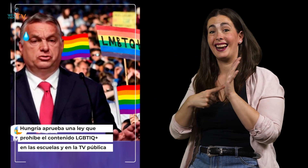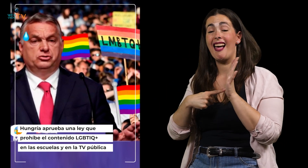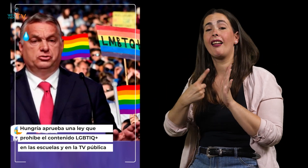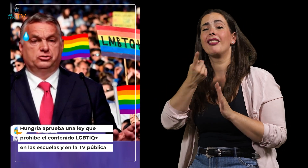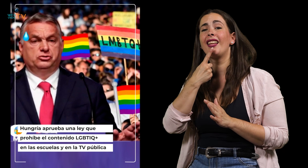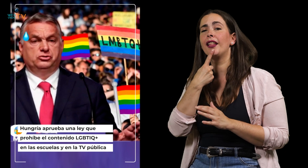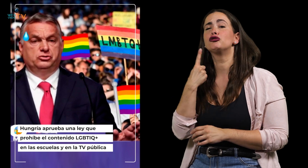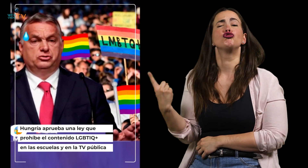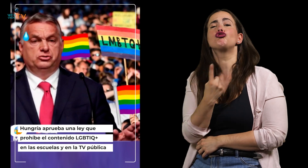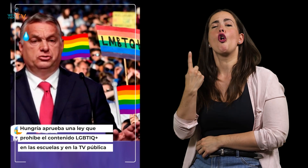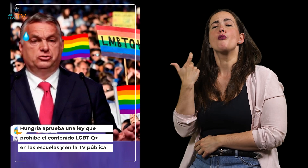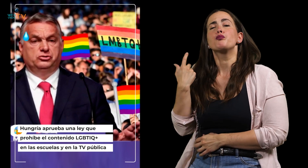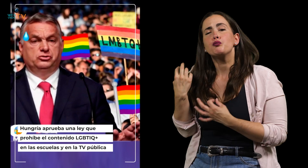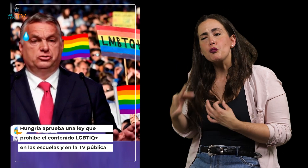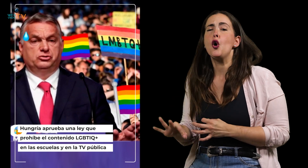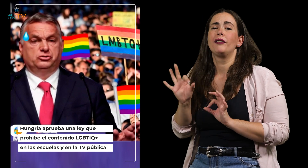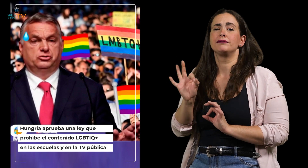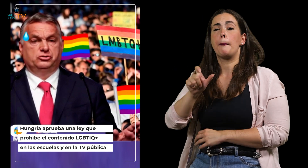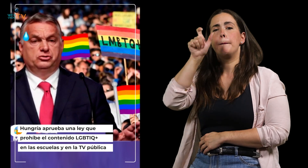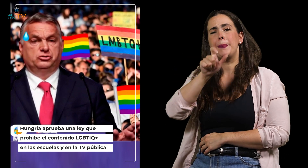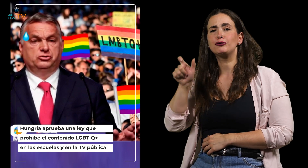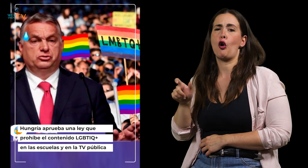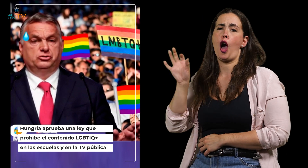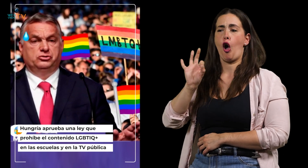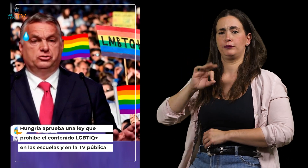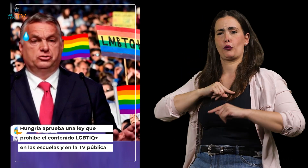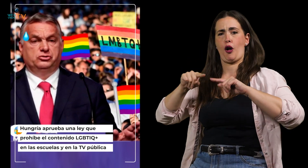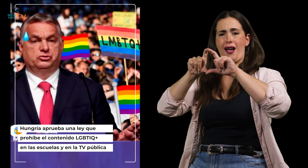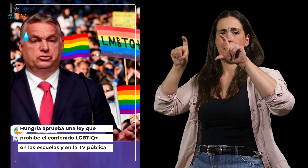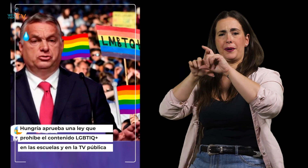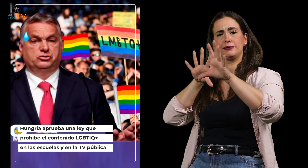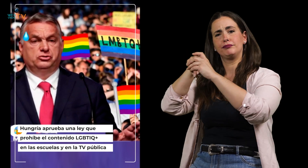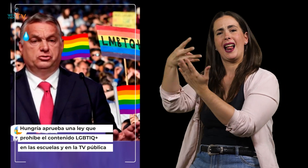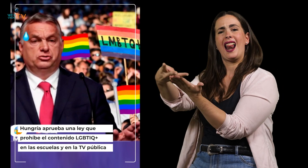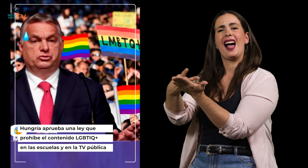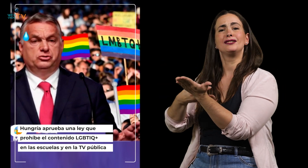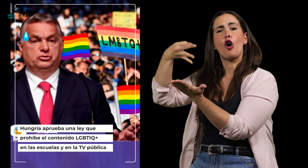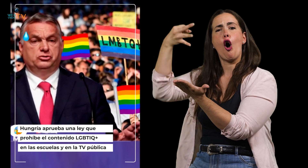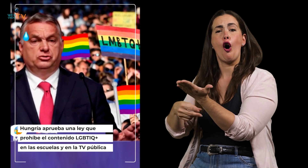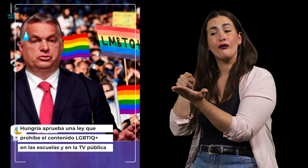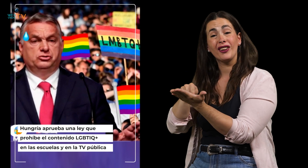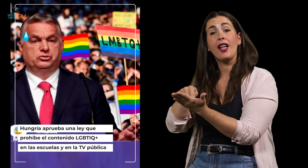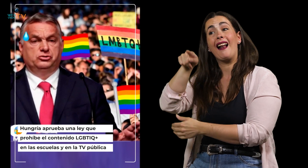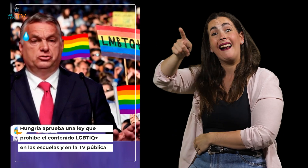Además, establece que solo personas y organizaciones inscritas en un registro oficial